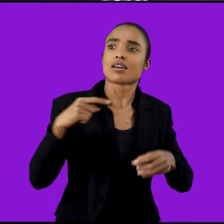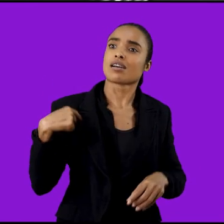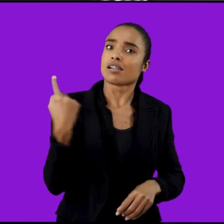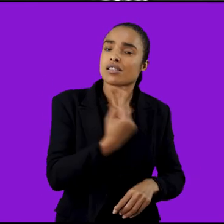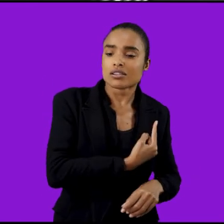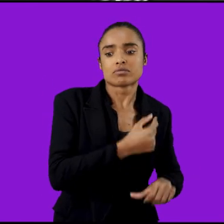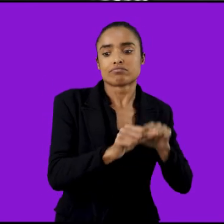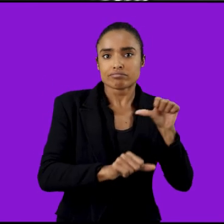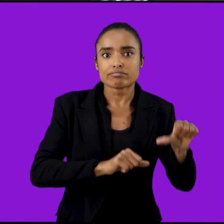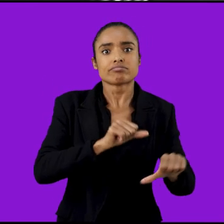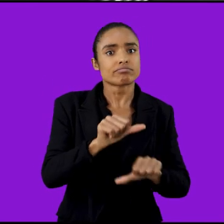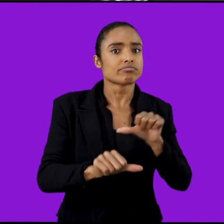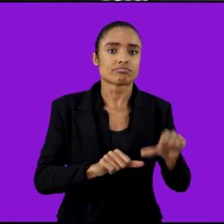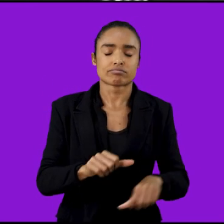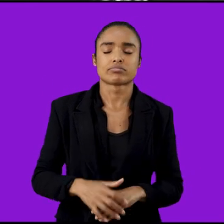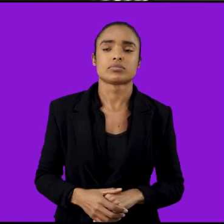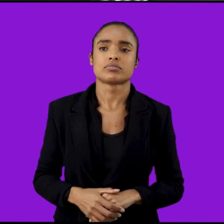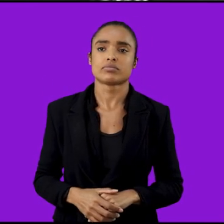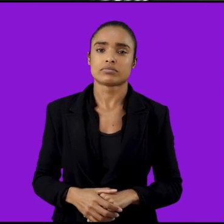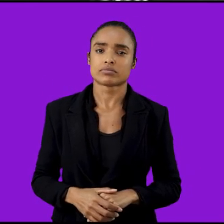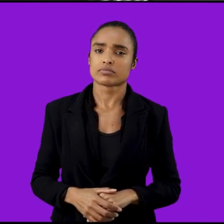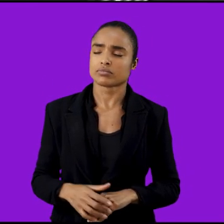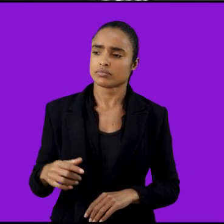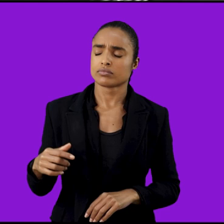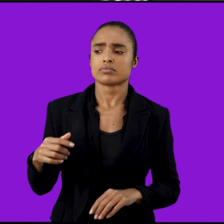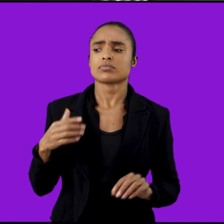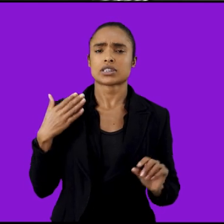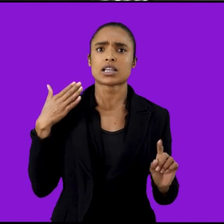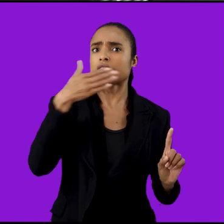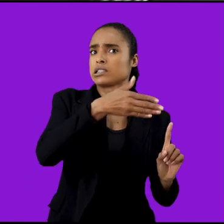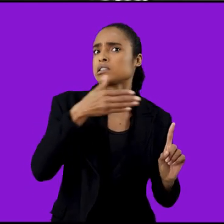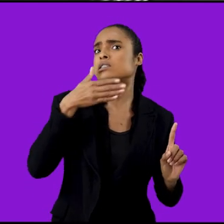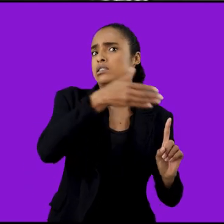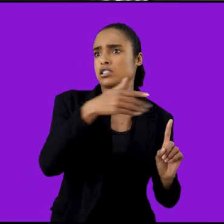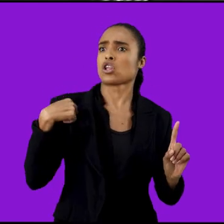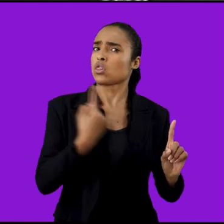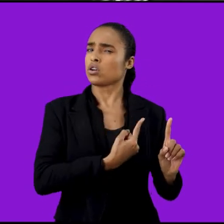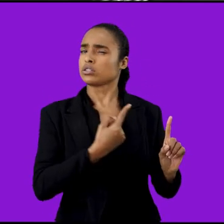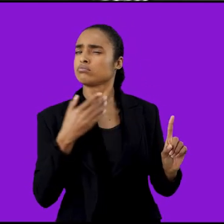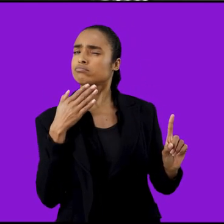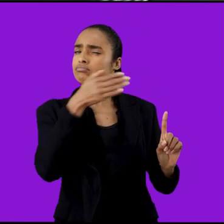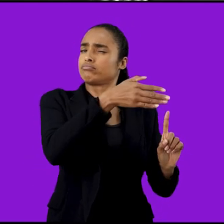tinha acabado de ser promovido. A gente teve muita referência bacana que